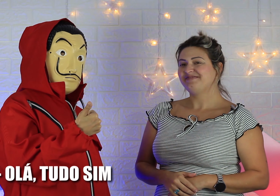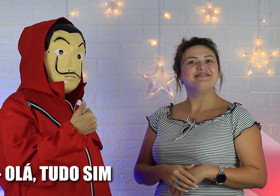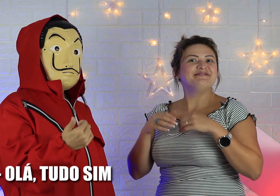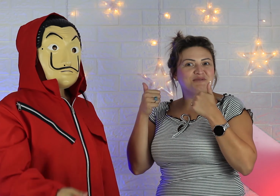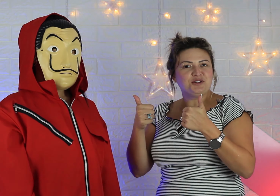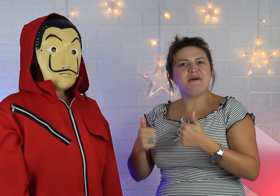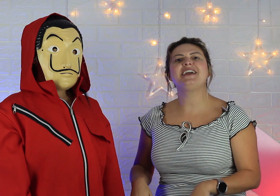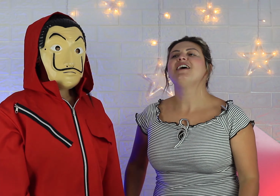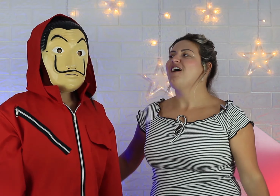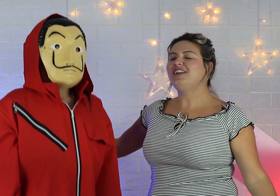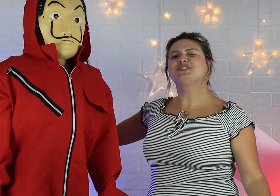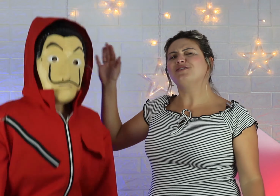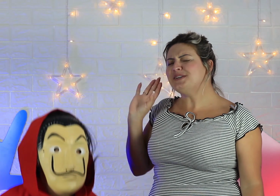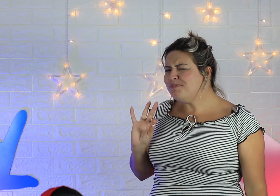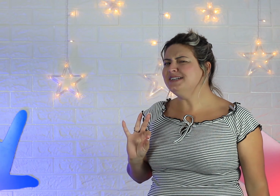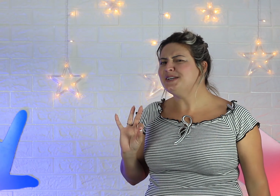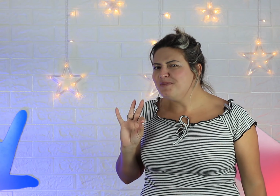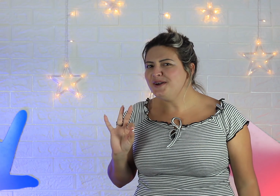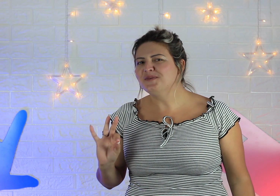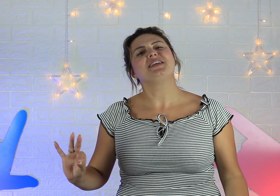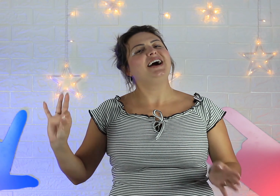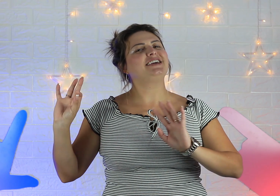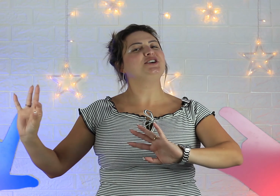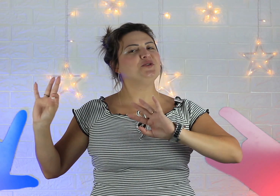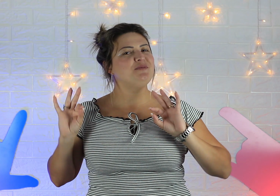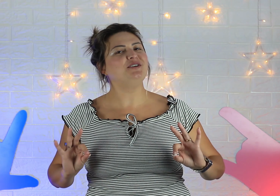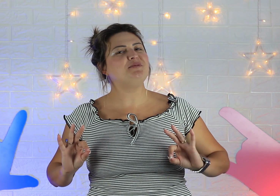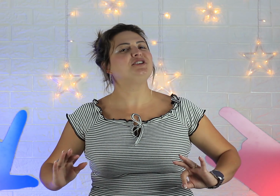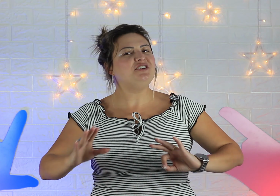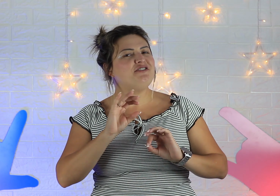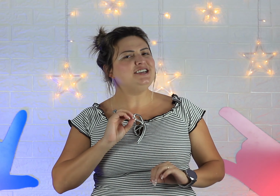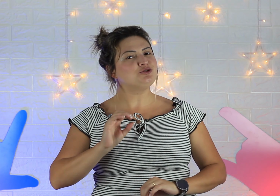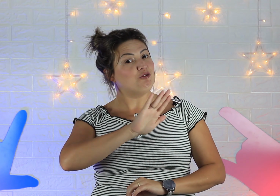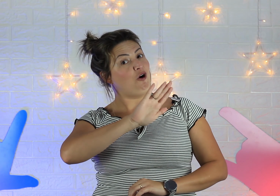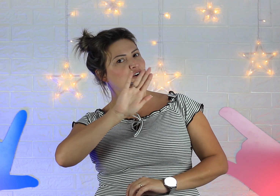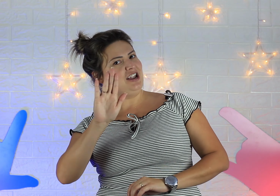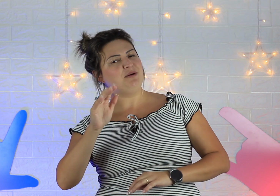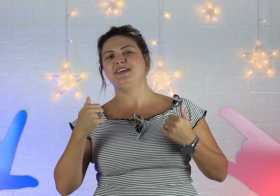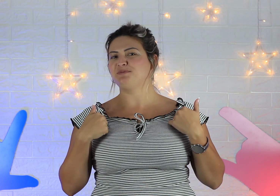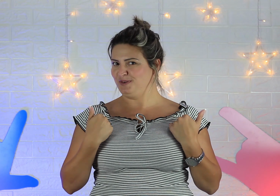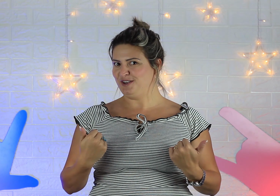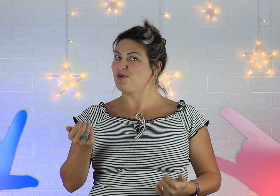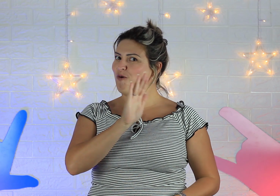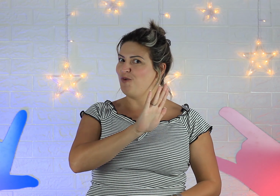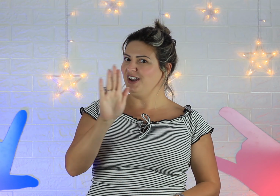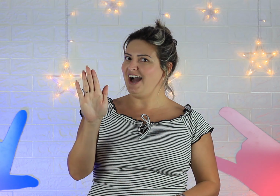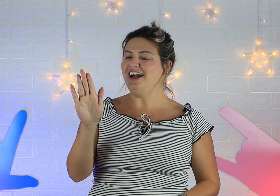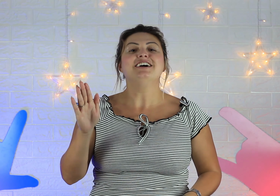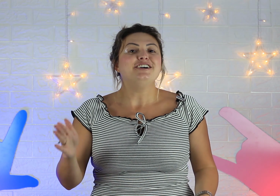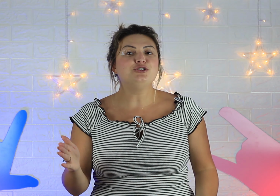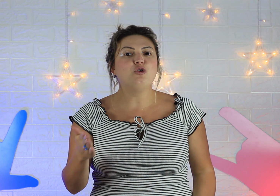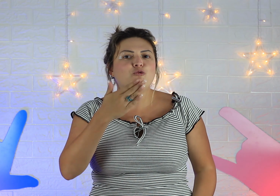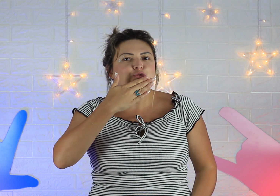é muito bem olha só eu não sei entendeu aqui que o meu livreto ele fez um Olá me respondeu com o lá e